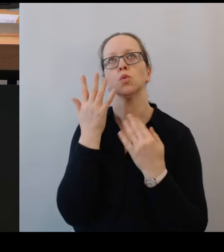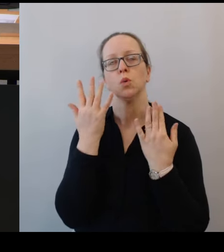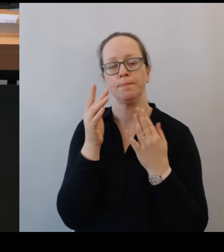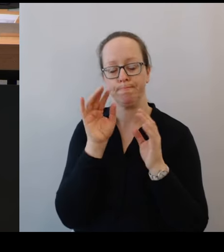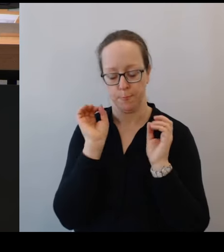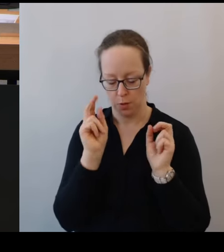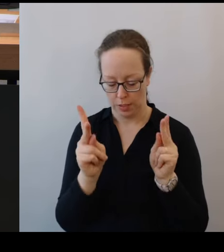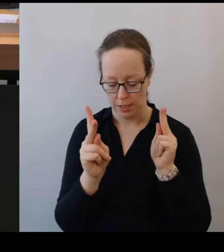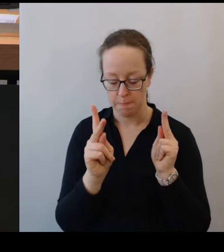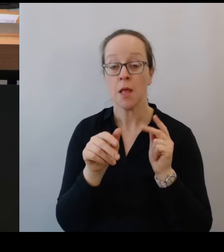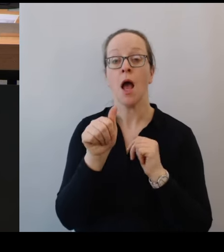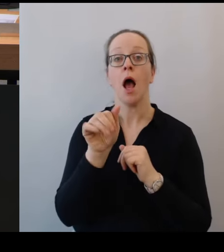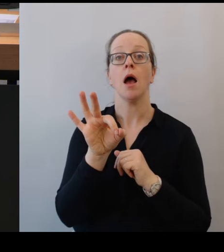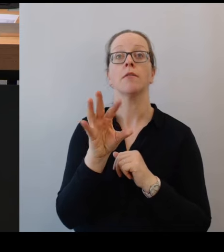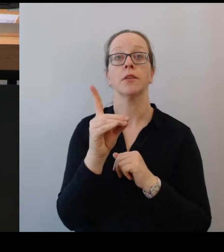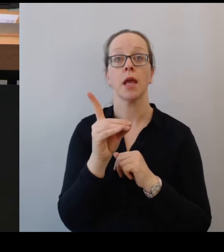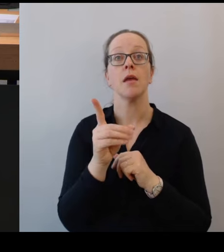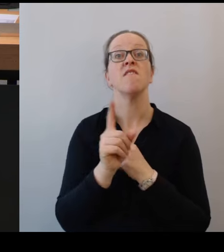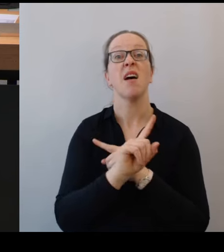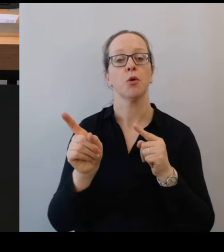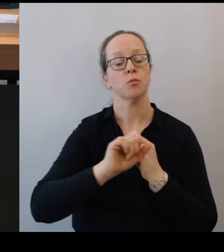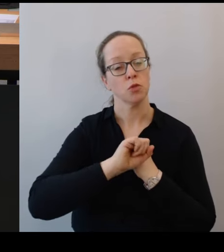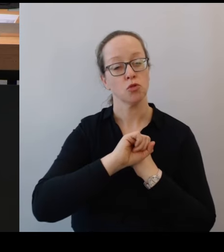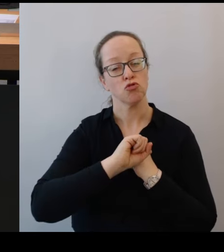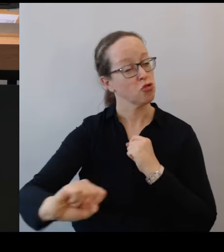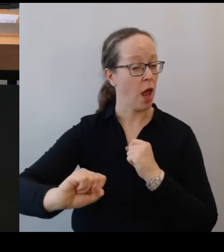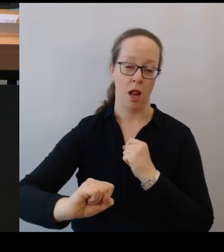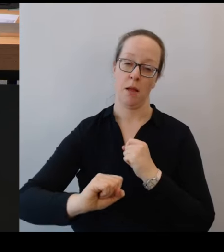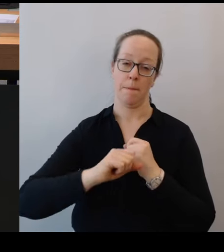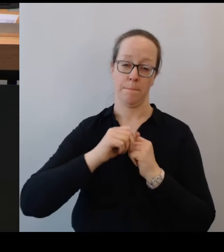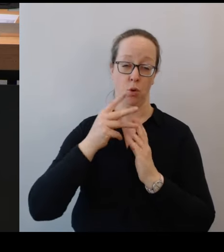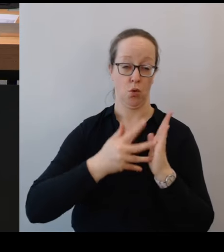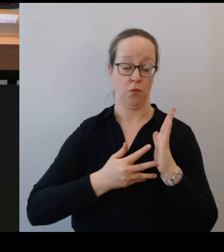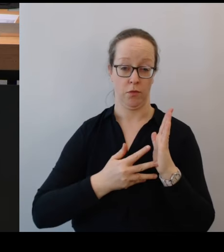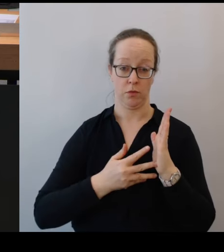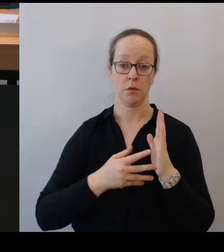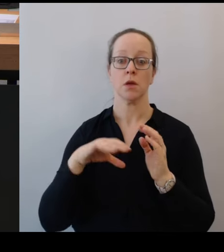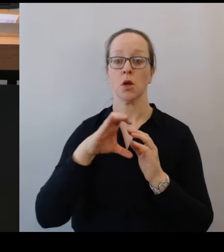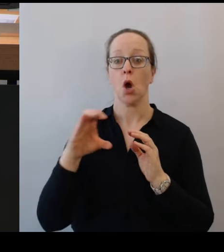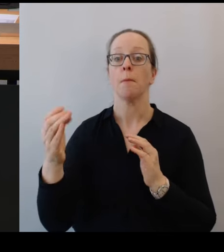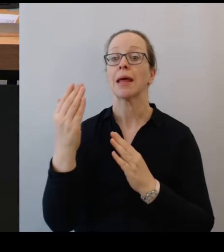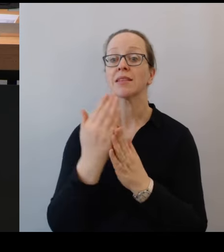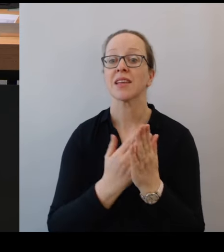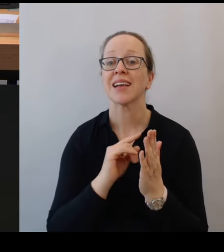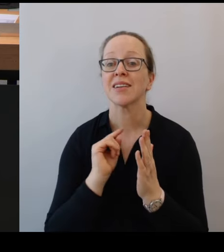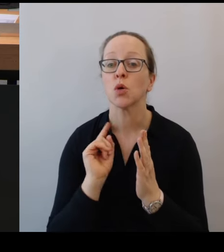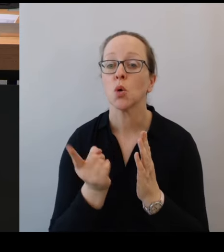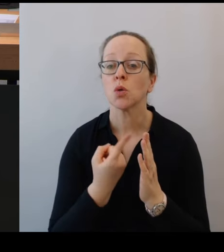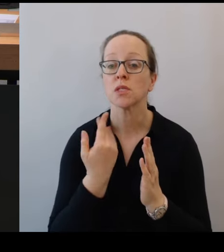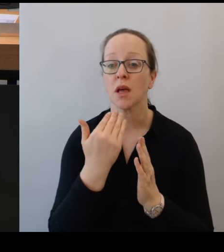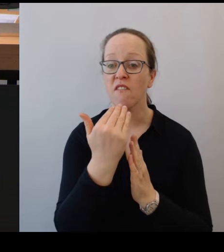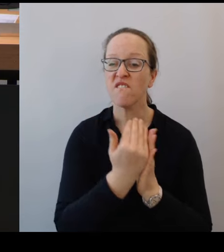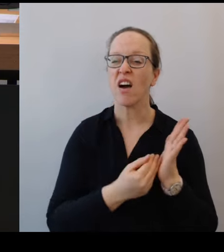denn das sind die Compliance Regeln unserer Verfassung, die uns die Mütter und Väter des Grundgesetzes mitgegeben haben.